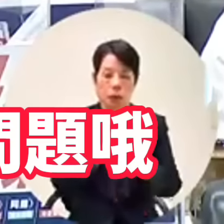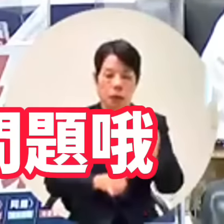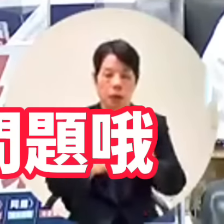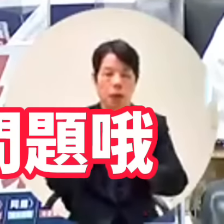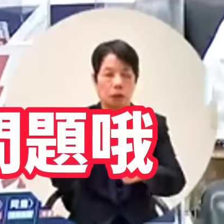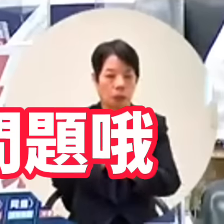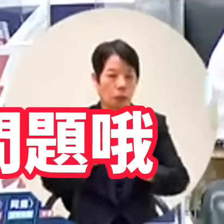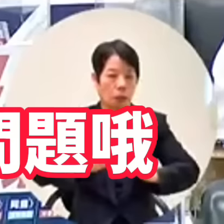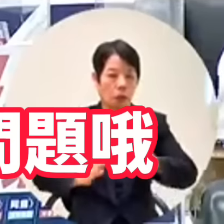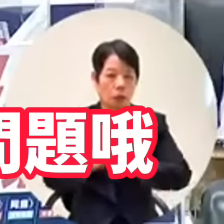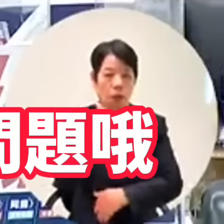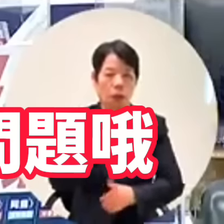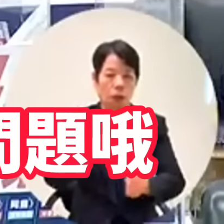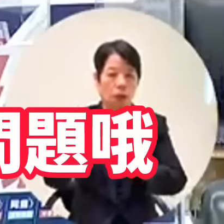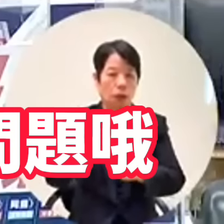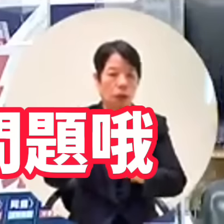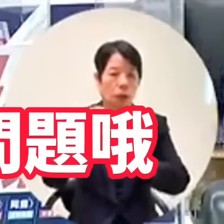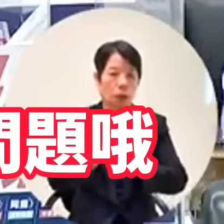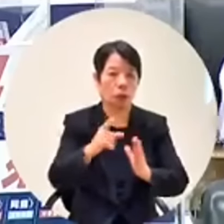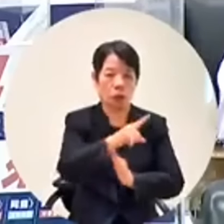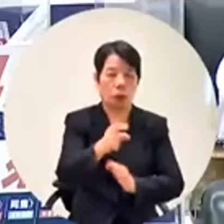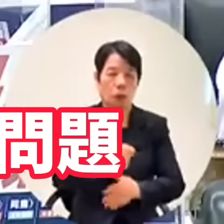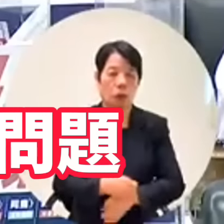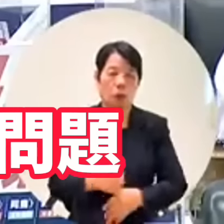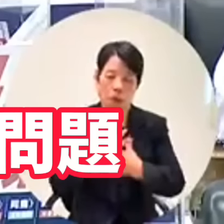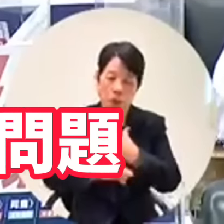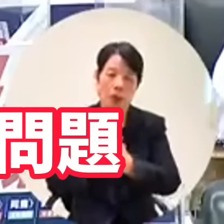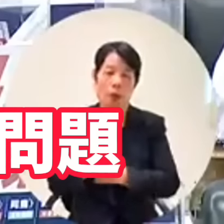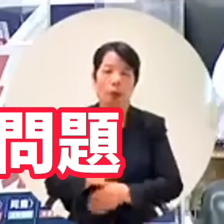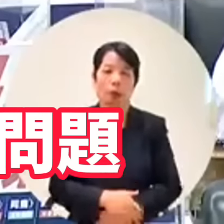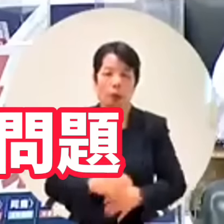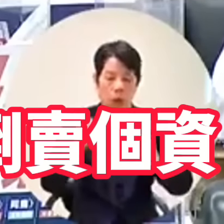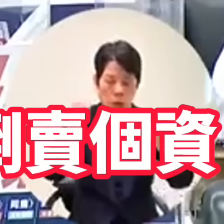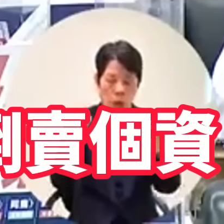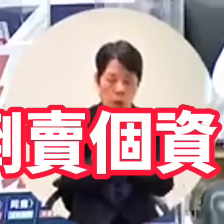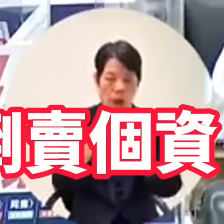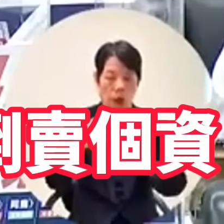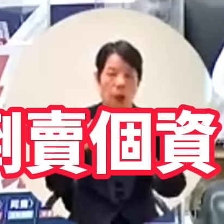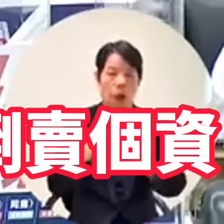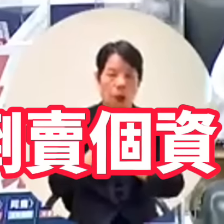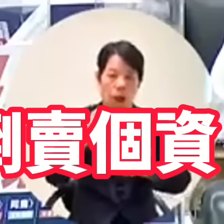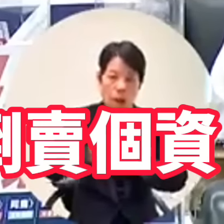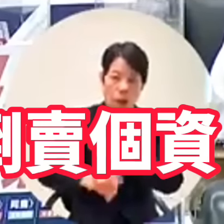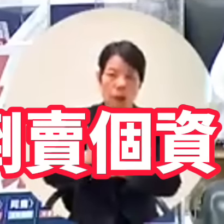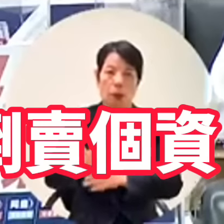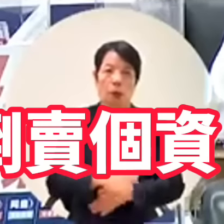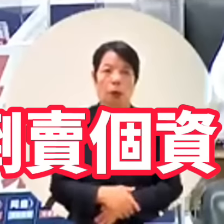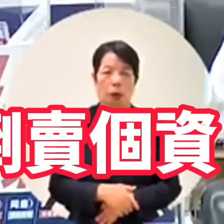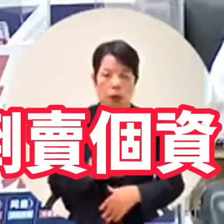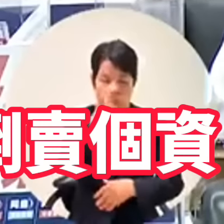你的教育局出了問題哦 你的運發局出了問題 你的警察局出現了倒賣個資